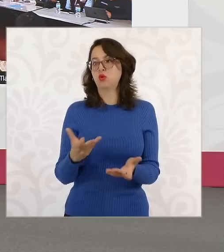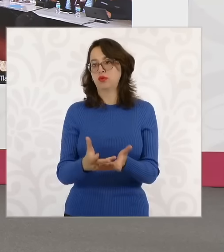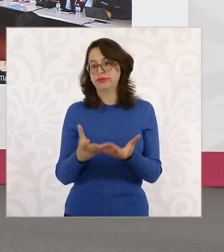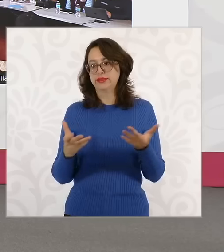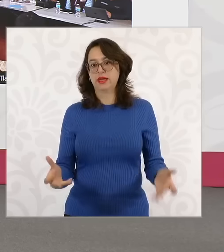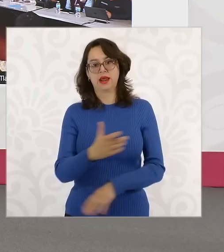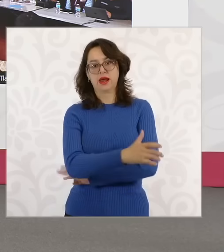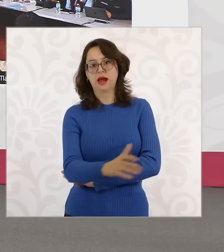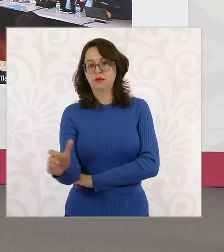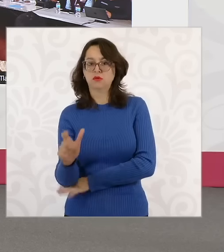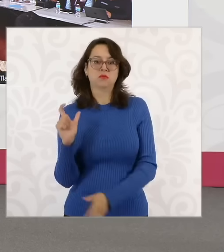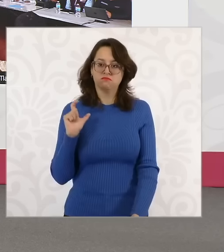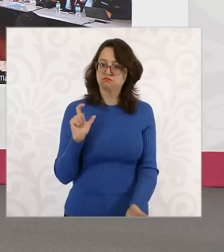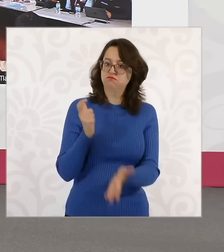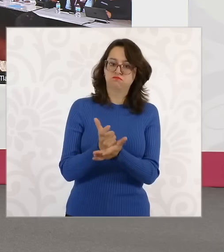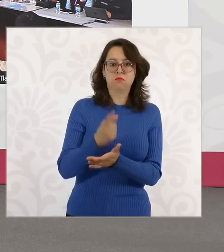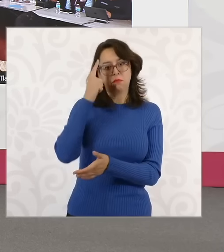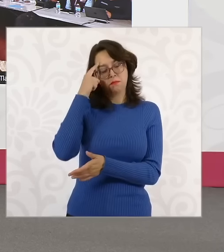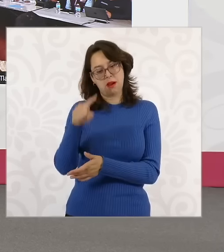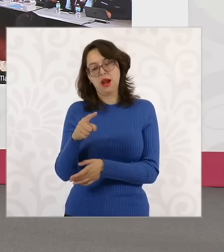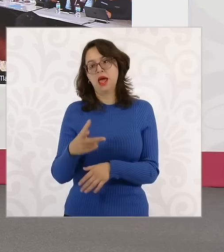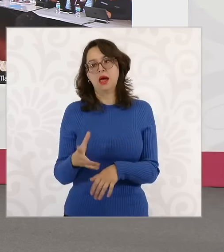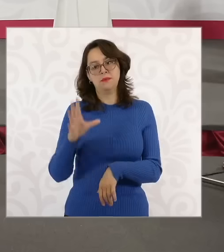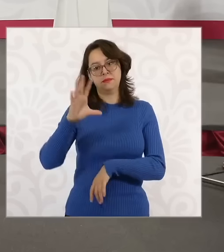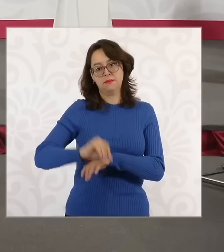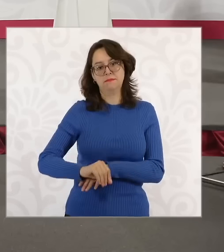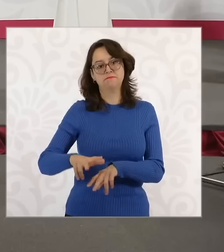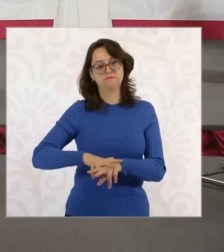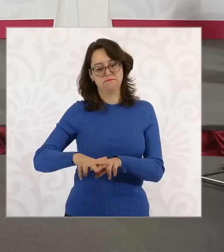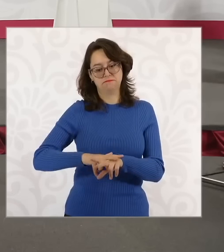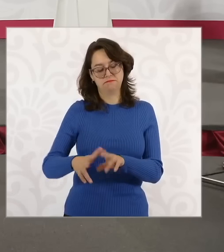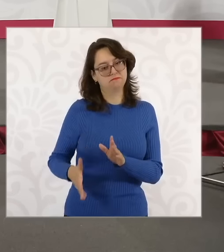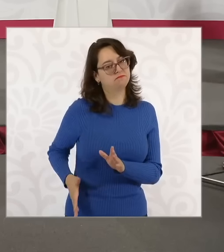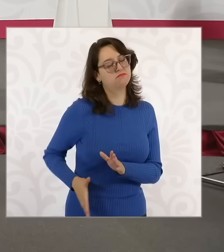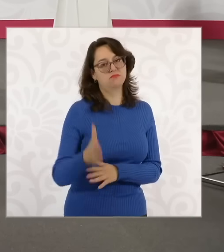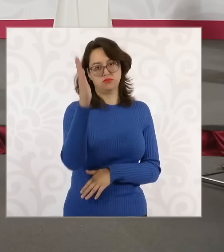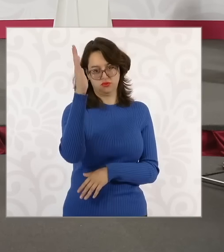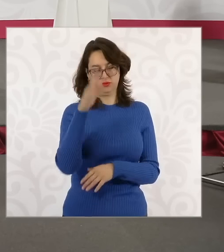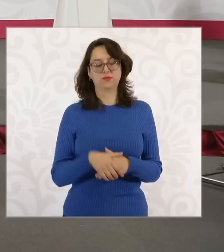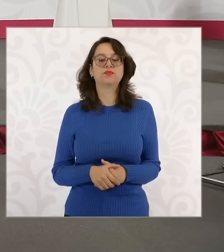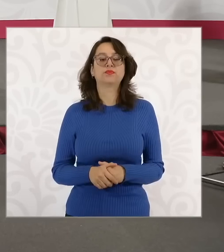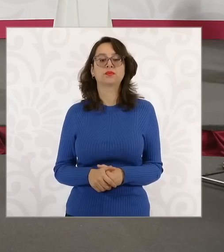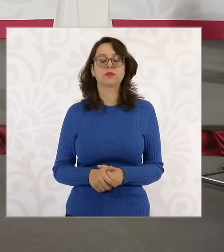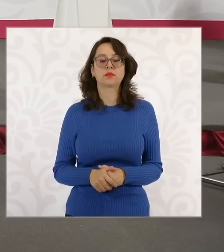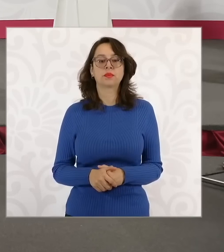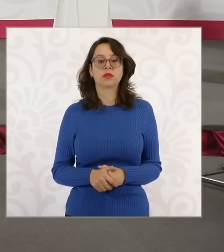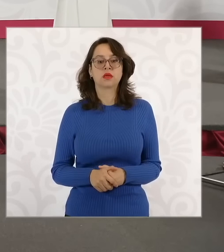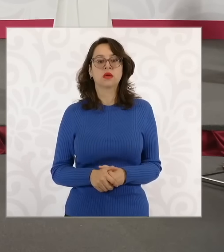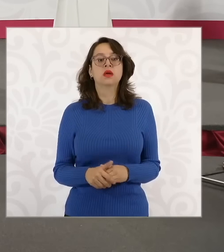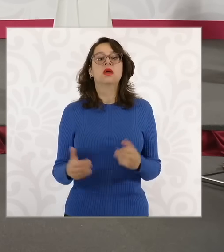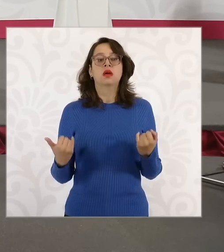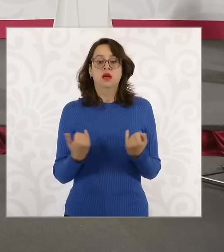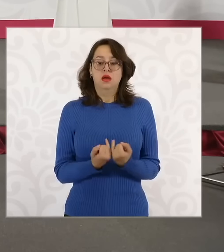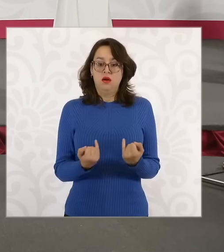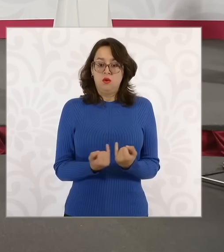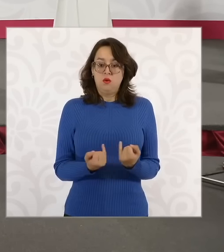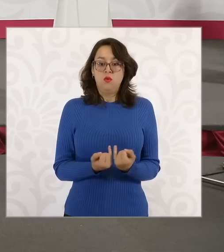partir de este valor que establece Indavin. Partimos también de un de un aval maestro,